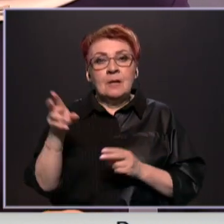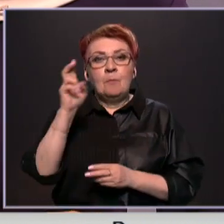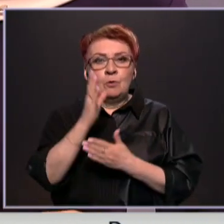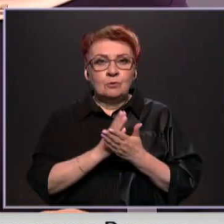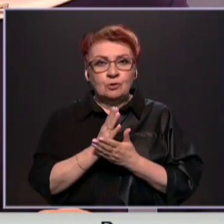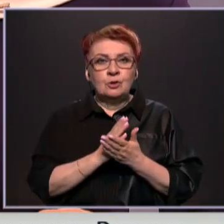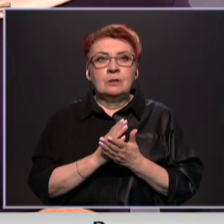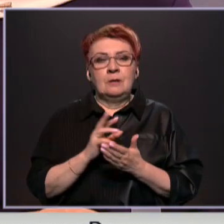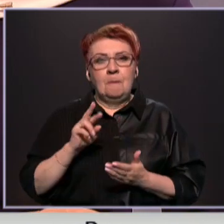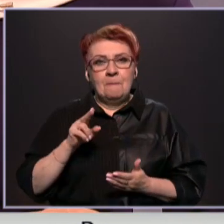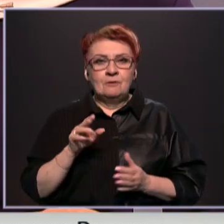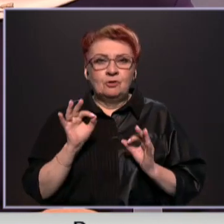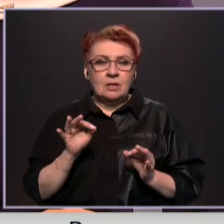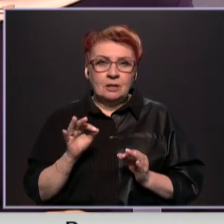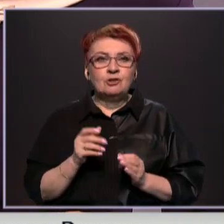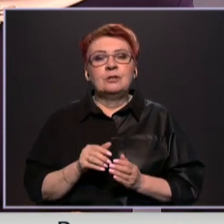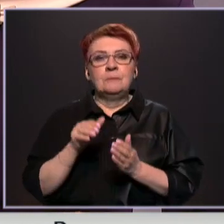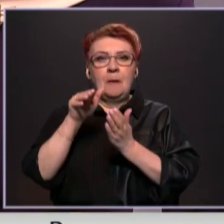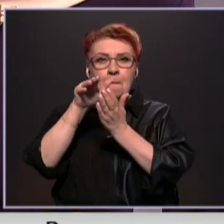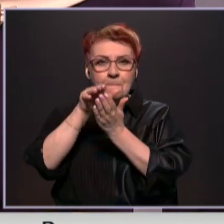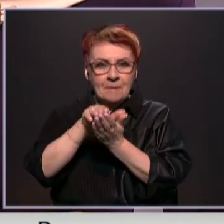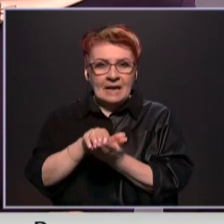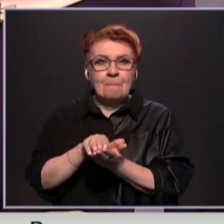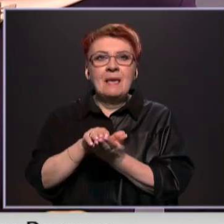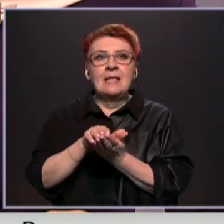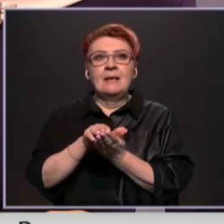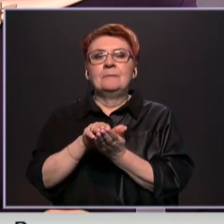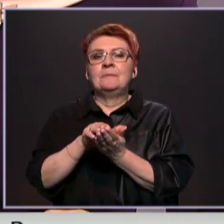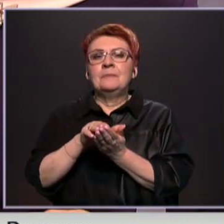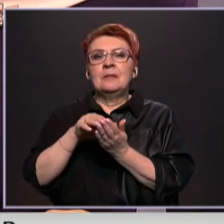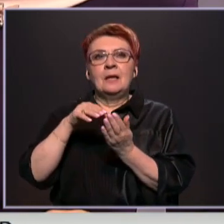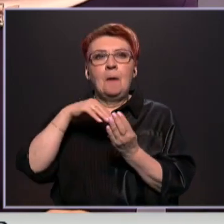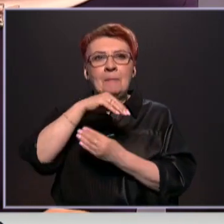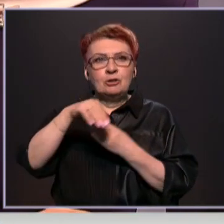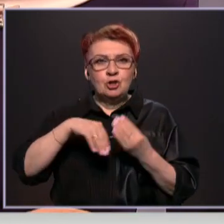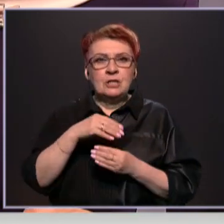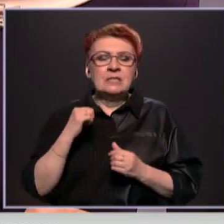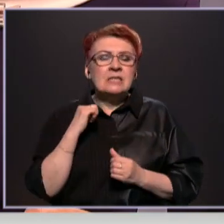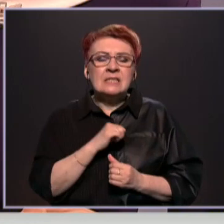пятничном конечно же погребение плащаницы один из самых драматичных Самый наверное драматичный